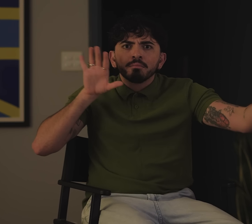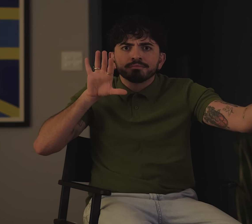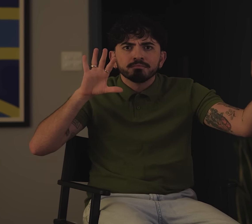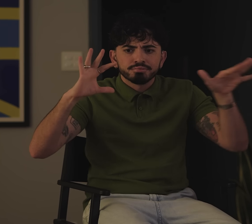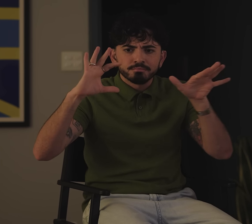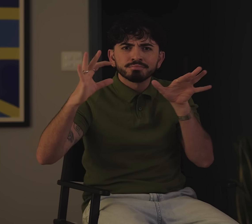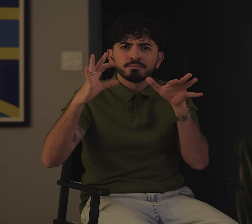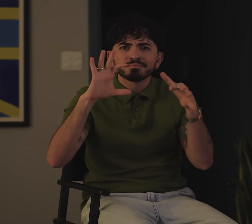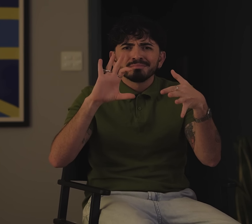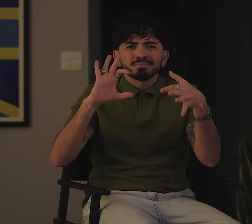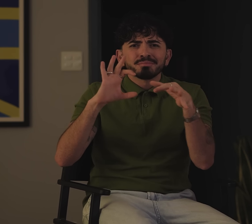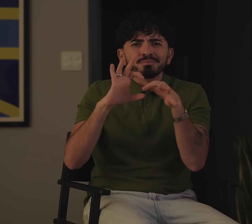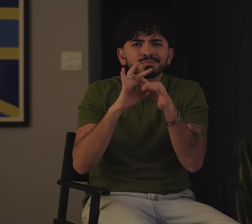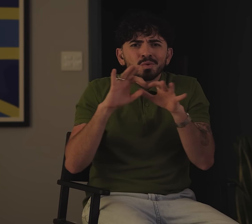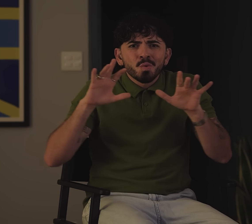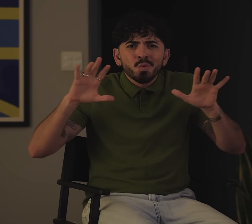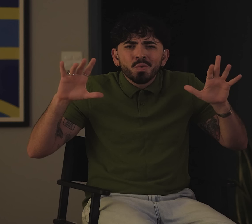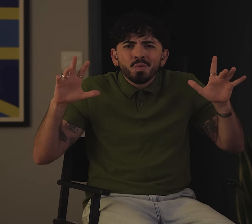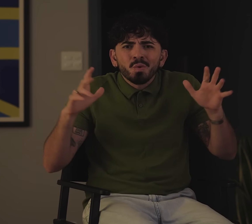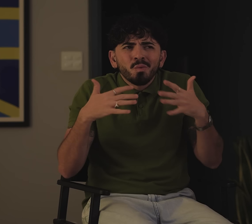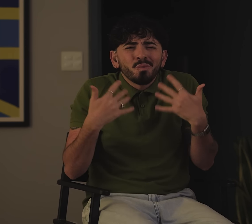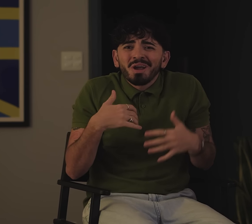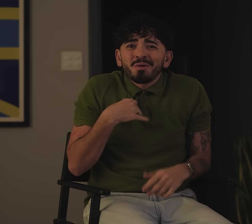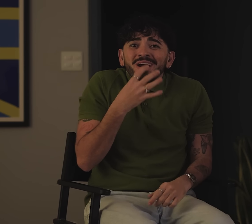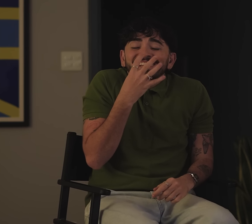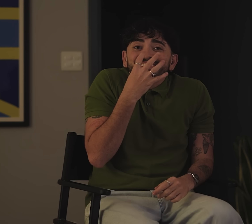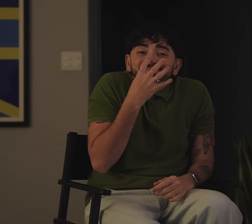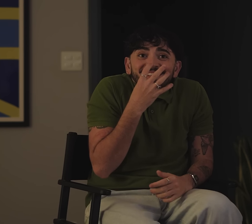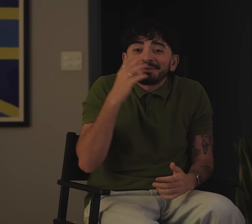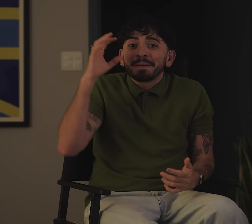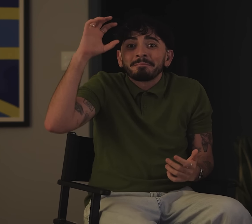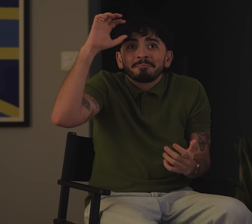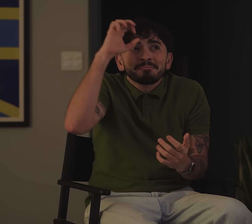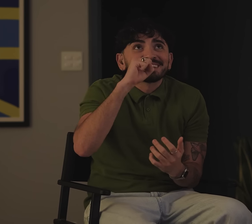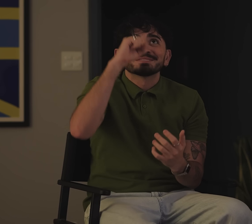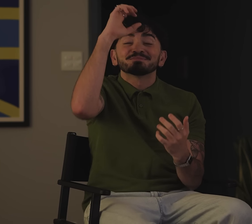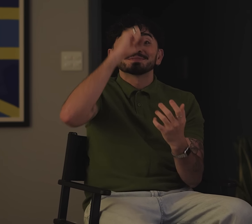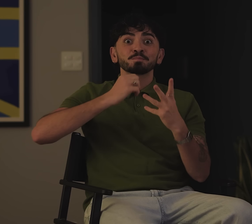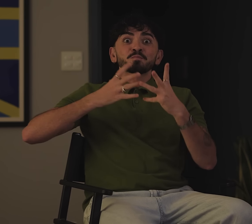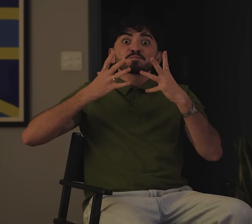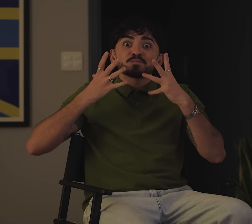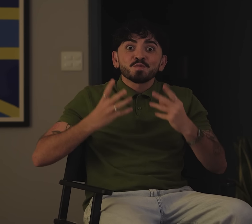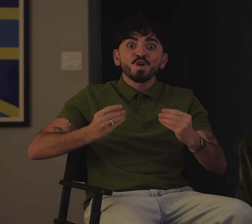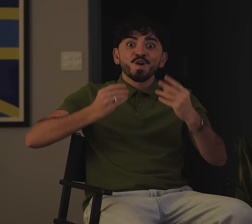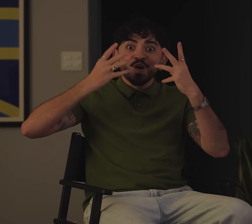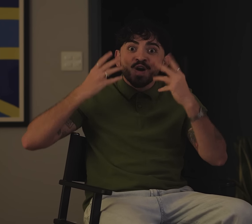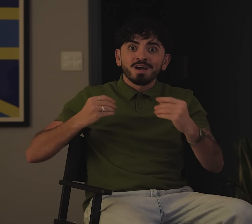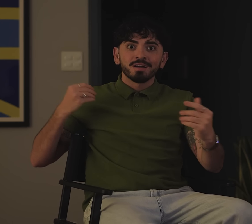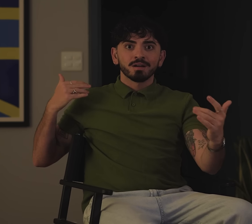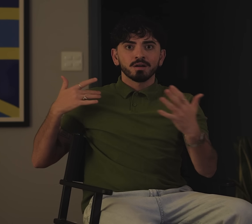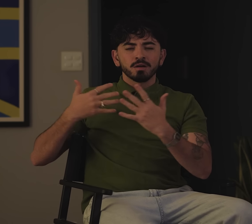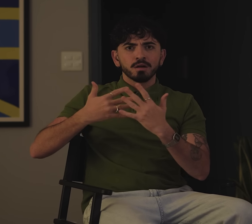Observei, admirei e aprendi muito com cada uma delas. E foi assim que começamos a somar cada vez mais pessoas.